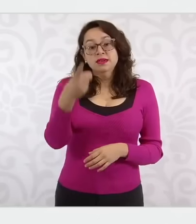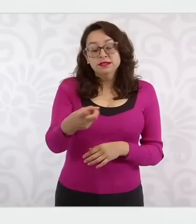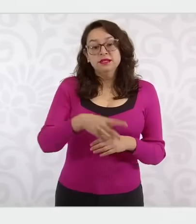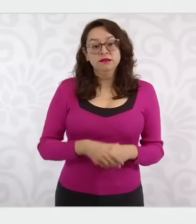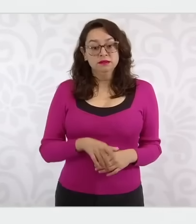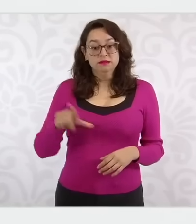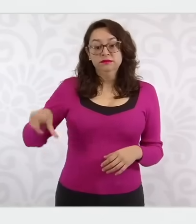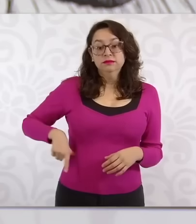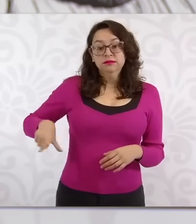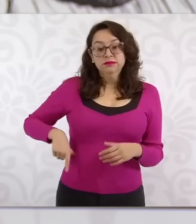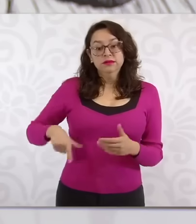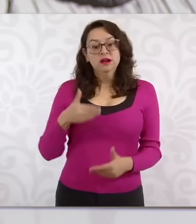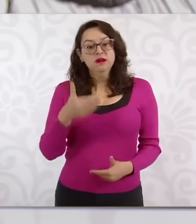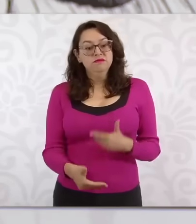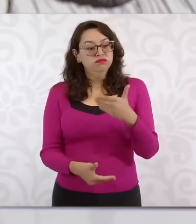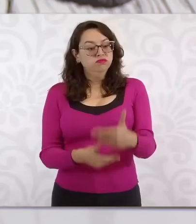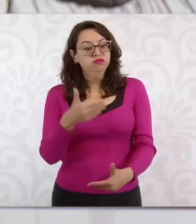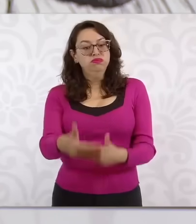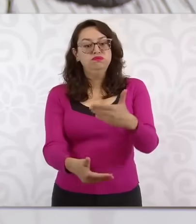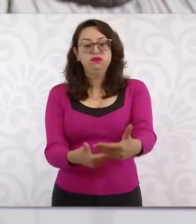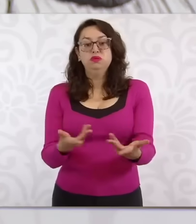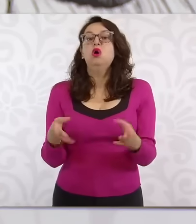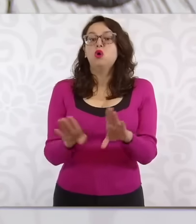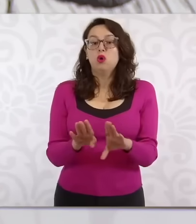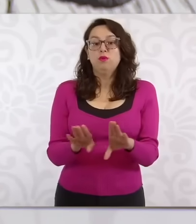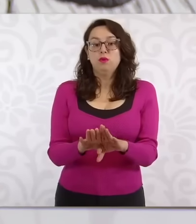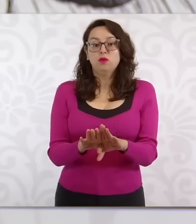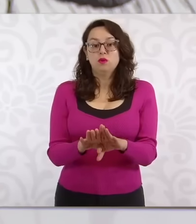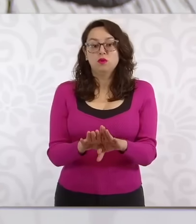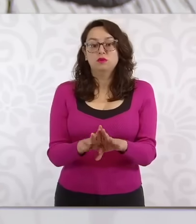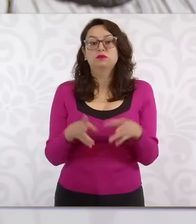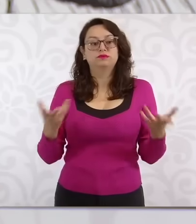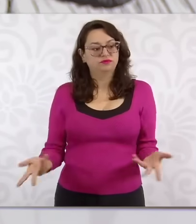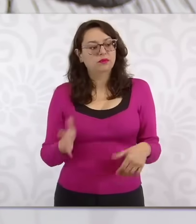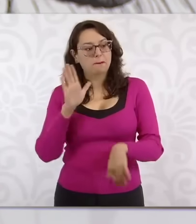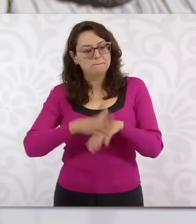gobierno? Pues estamos fortaleciendo la inteligencia y la investigación.